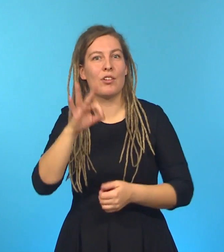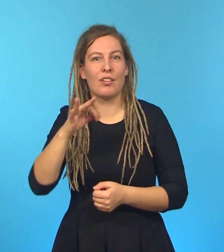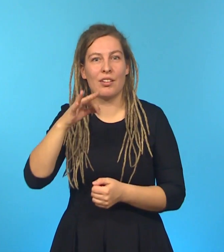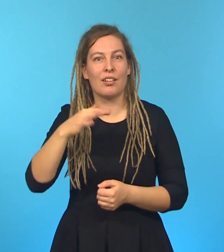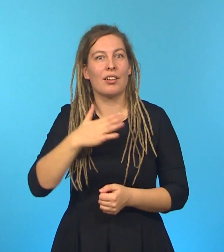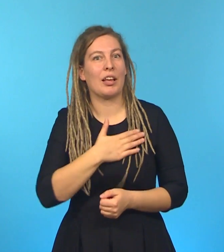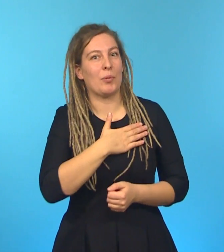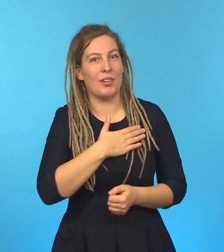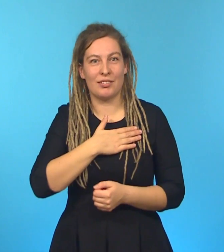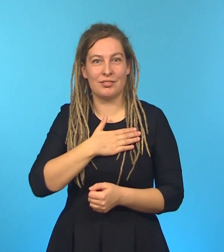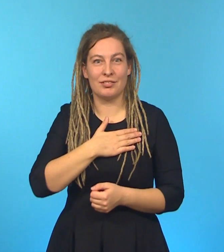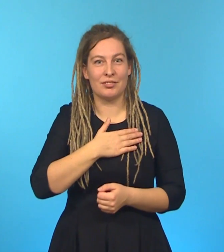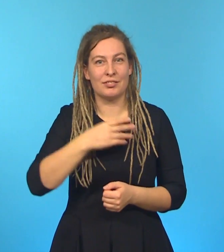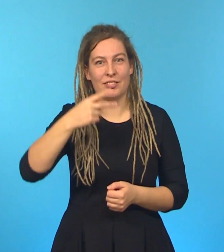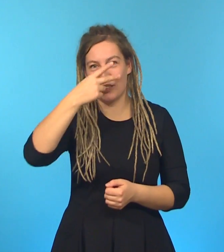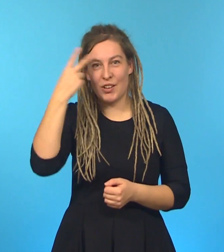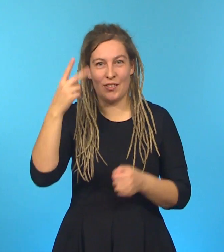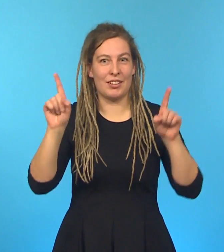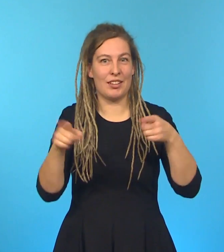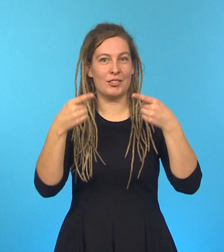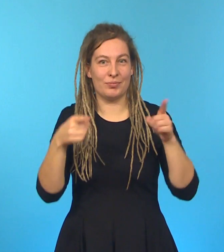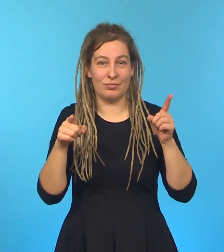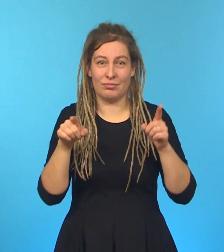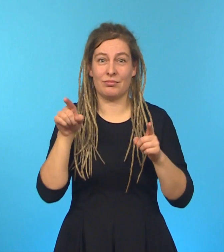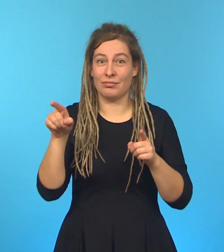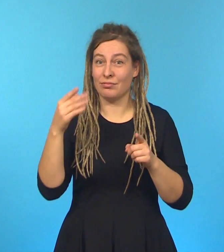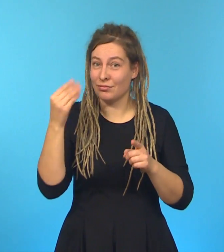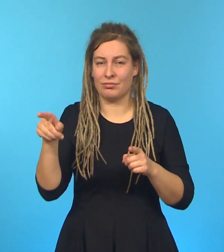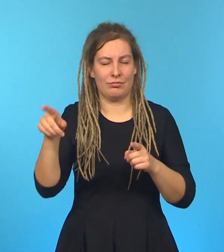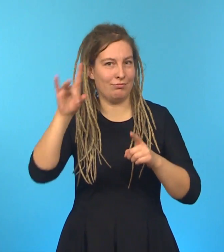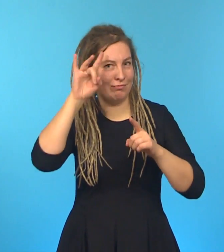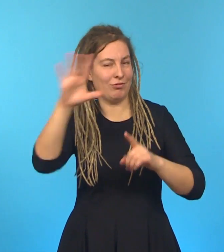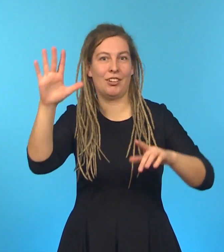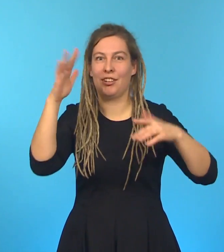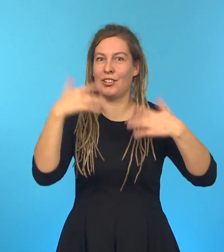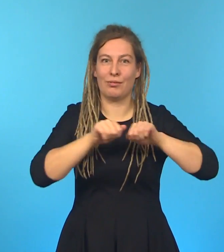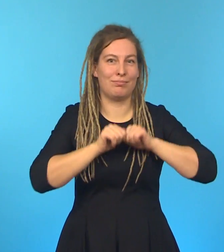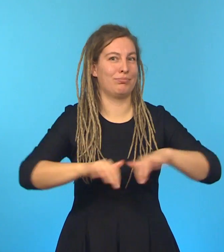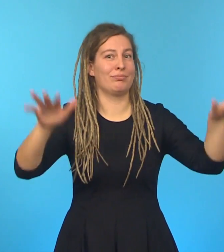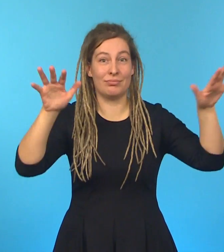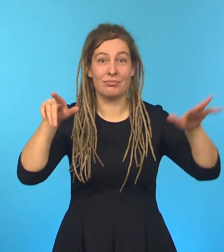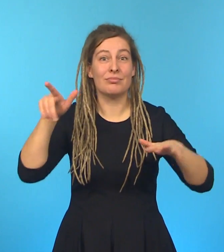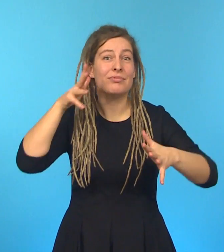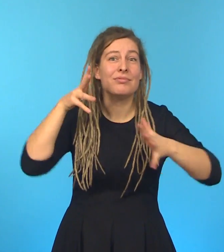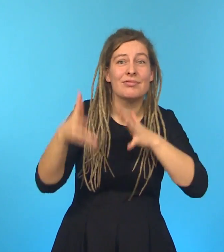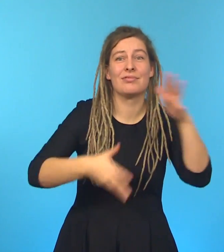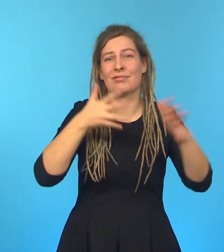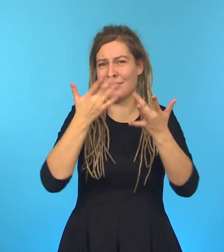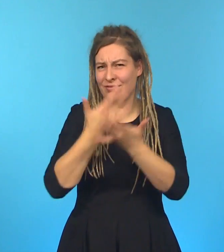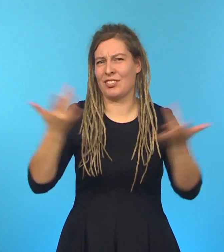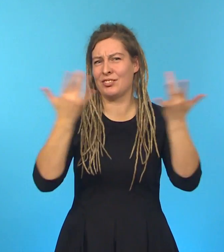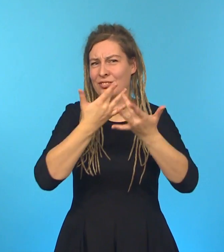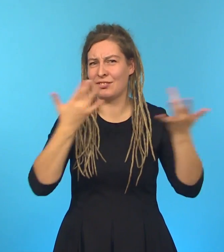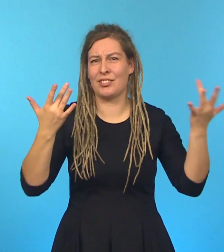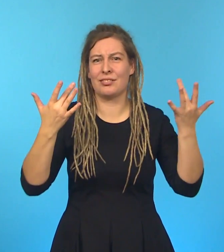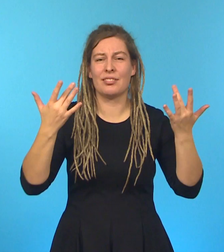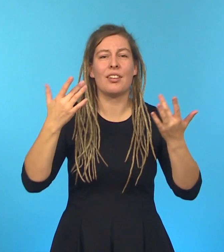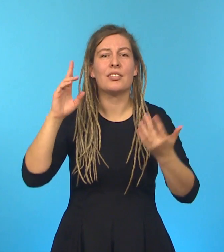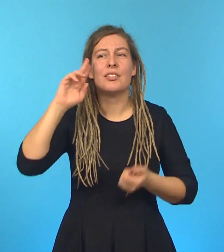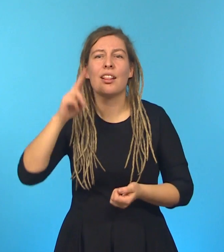jo gestų kalba įgiedota „Tautiška giesmė“ lydi Lietuvos garbę ginančius